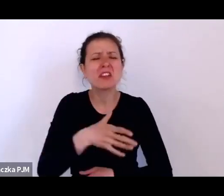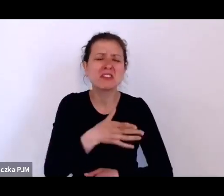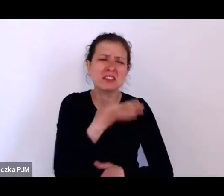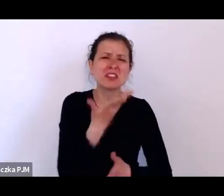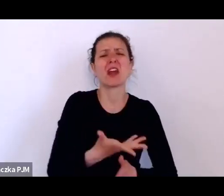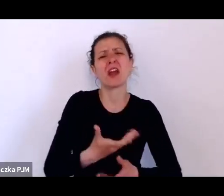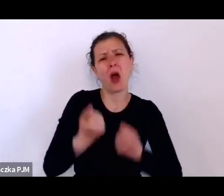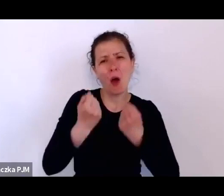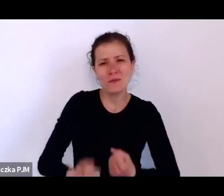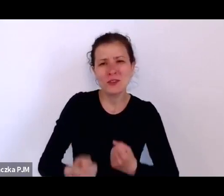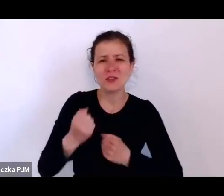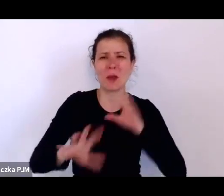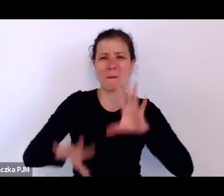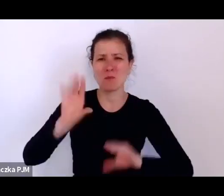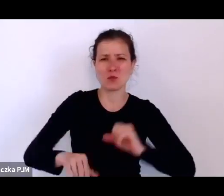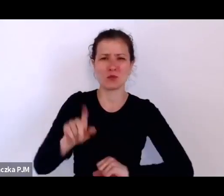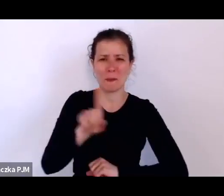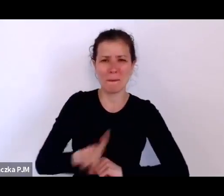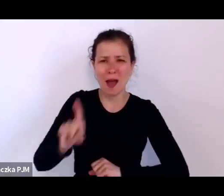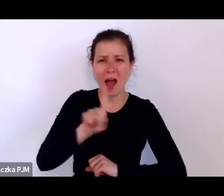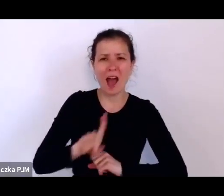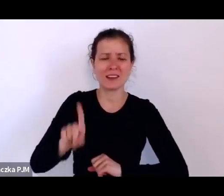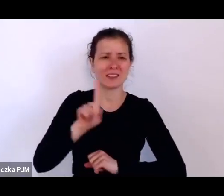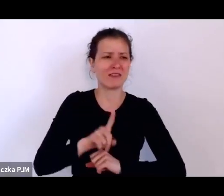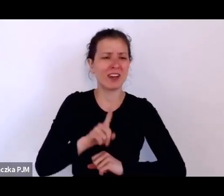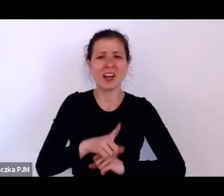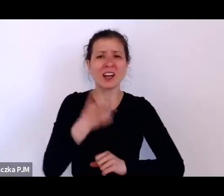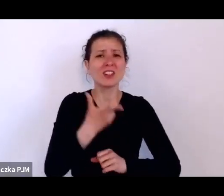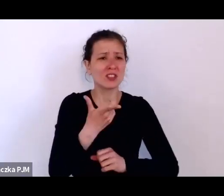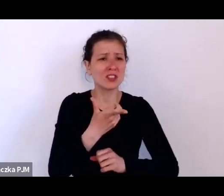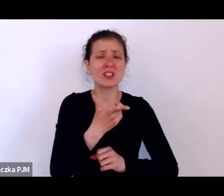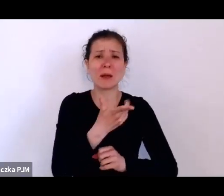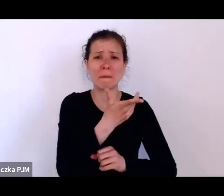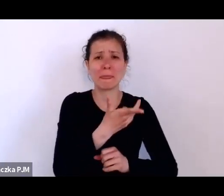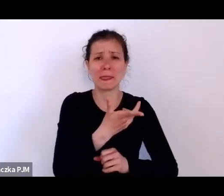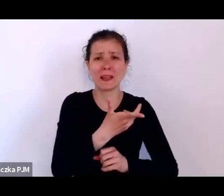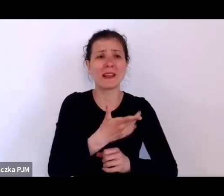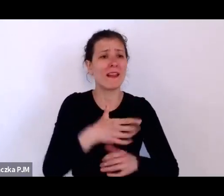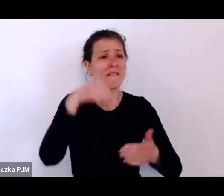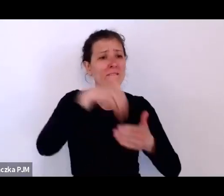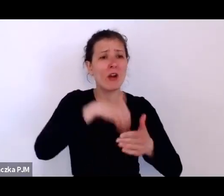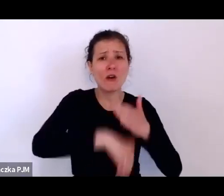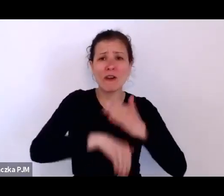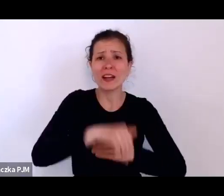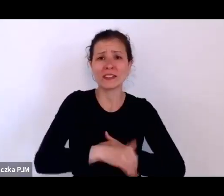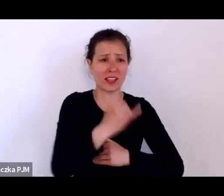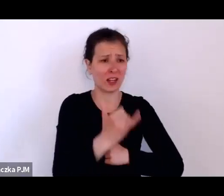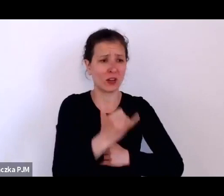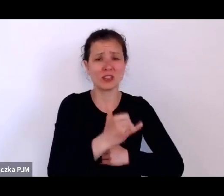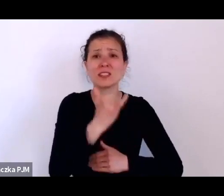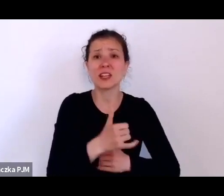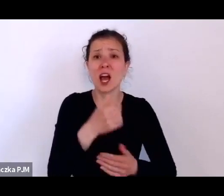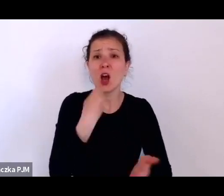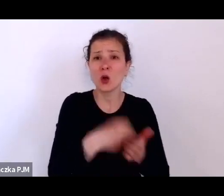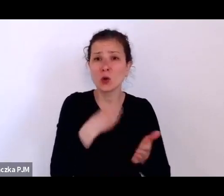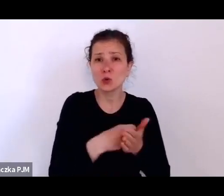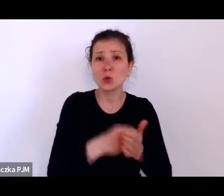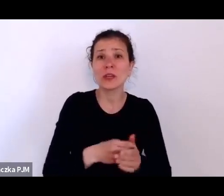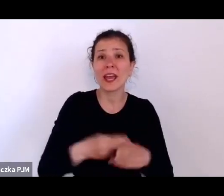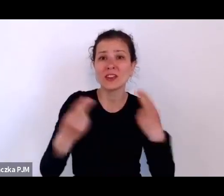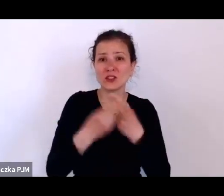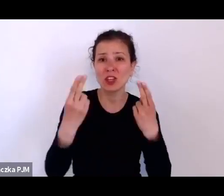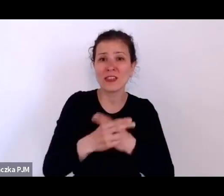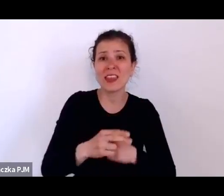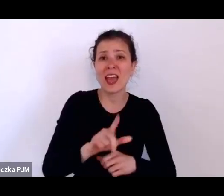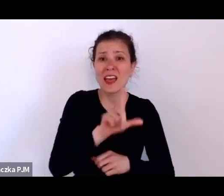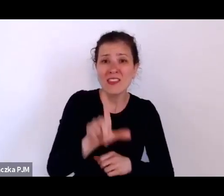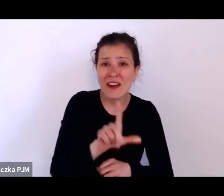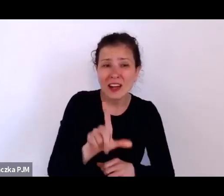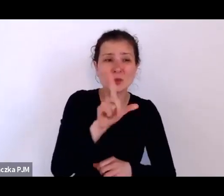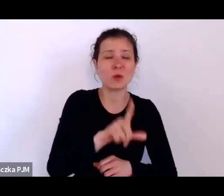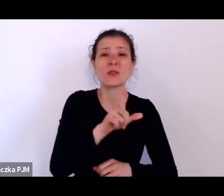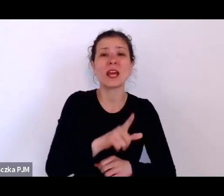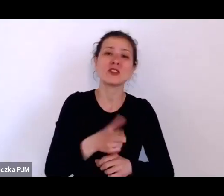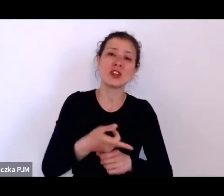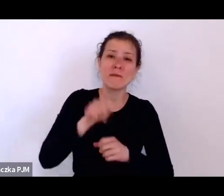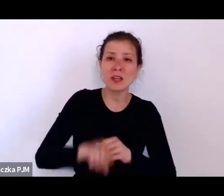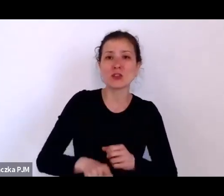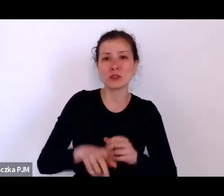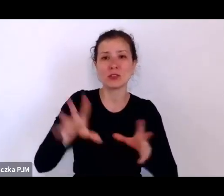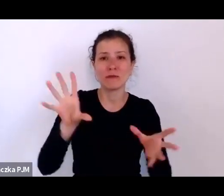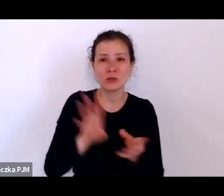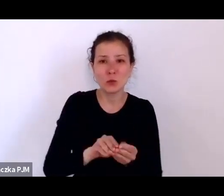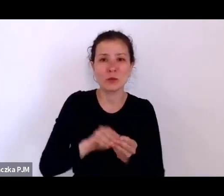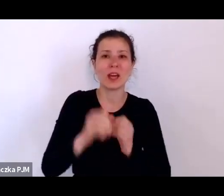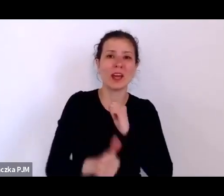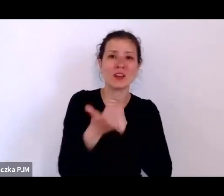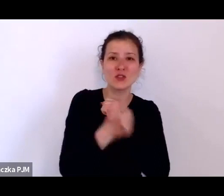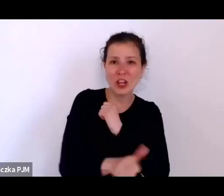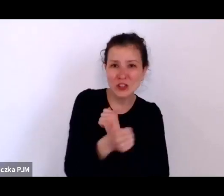że utrzymanie takiego dziecka kosztuje dziennie 2 zł, czyli dziecko miesięcznie kosztuje 60 zł, kto na to ma łożyć” itd